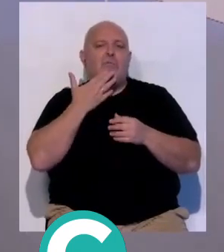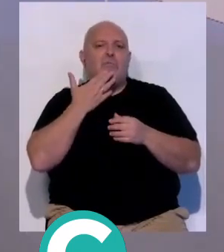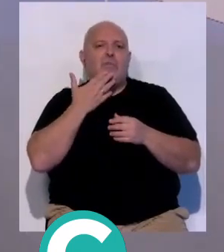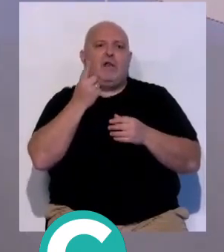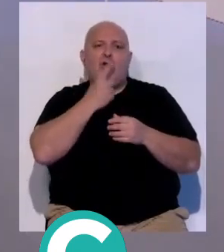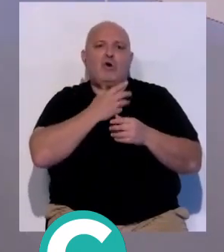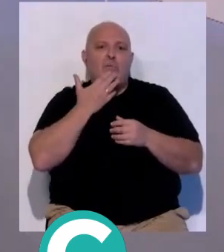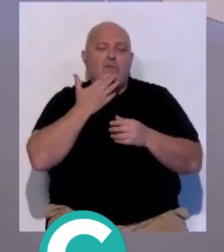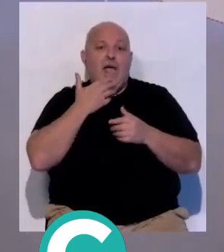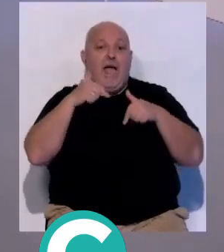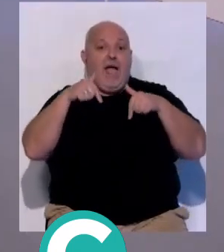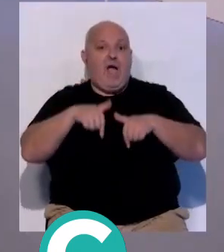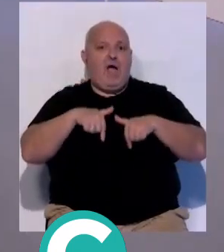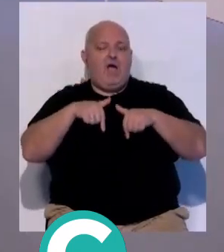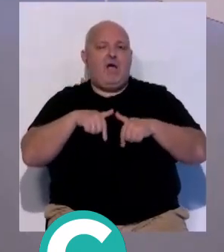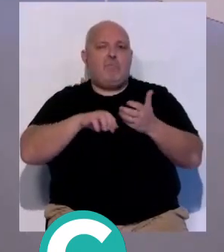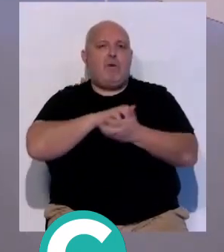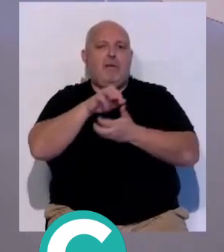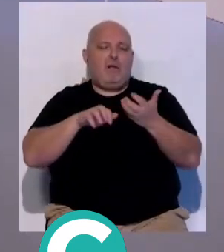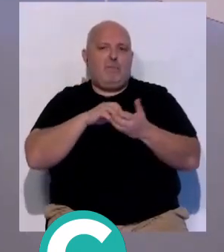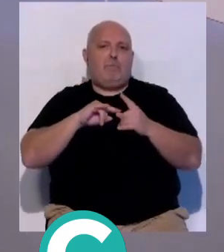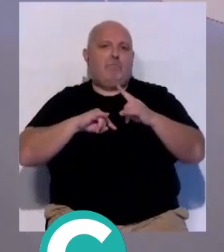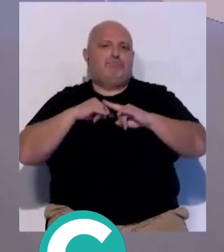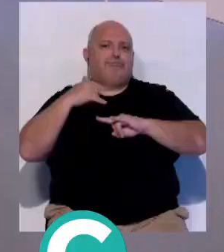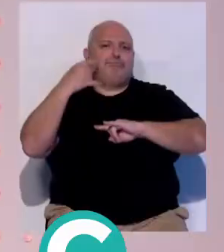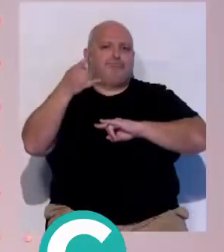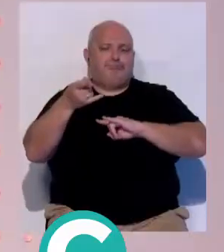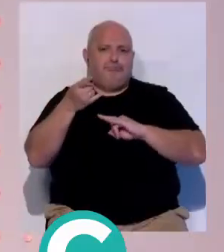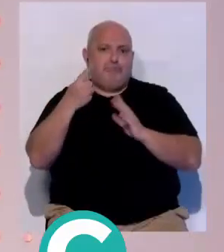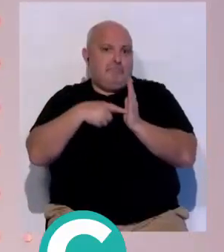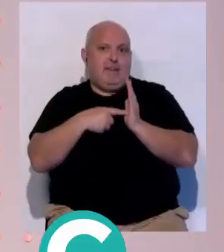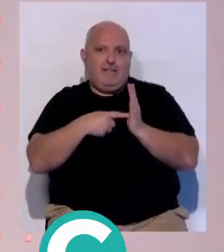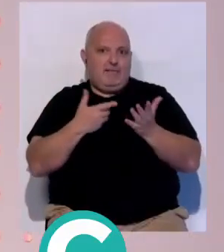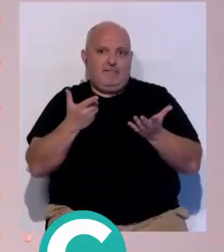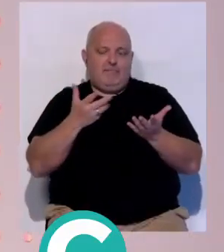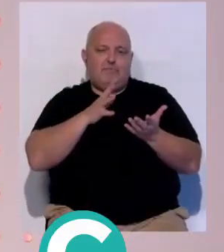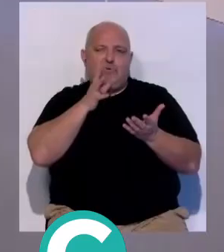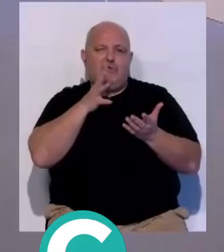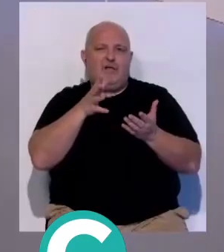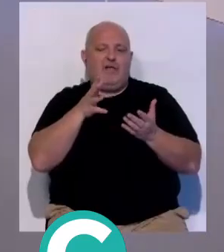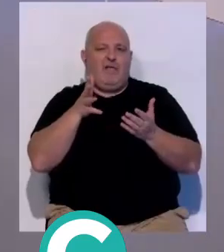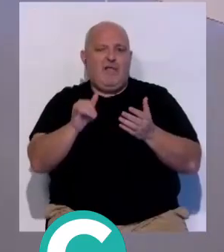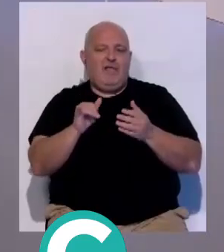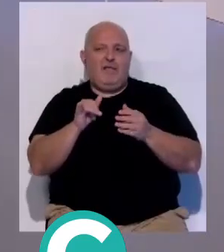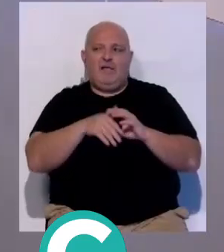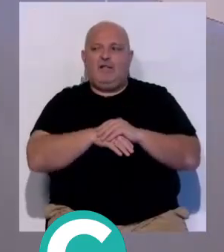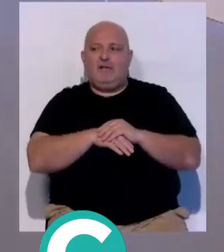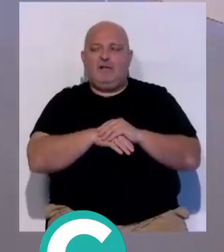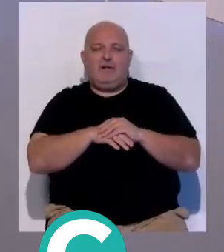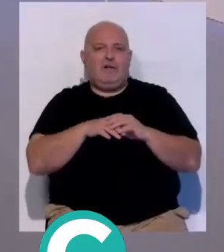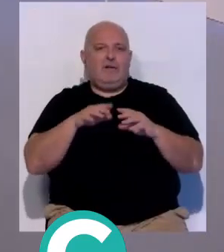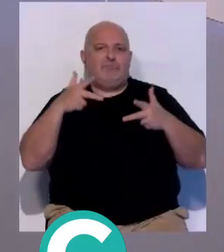error ahora la polémica se ha multiplicado por por mil porque claro Ahora tenés 40 o 50 cámaras